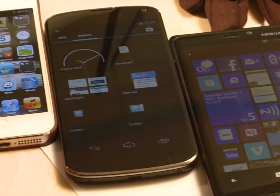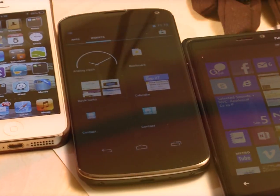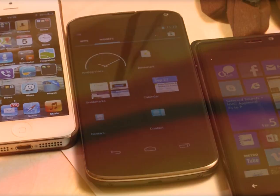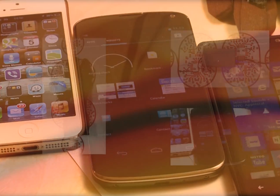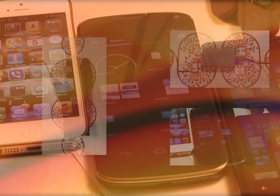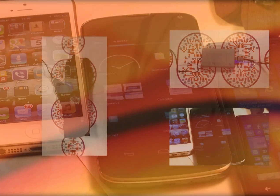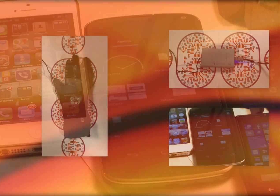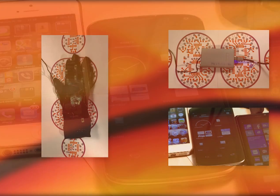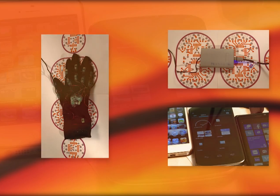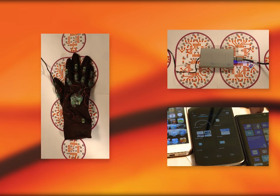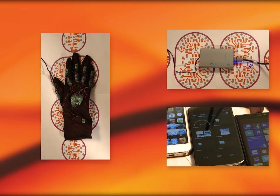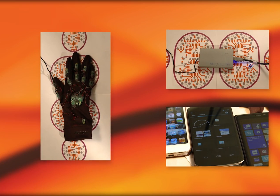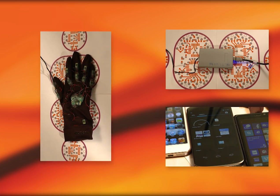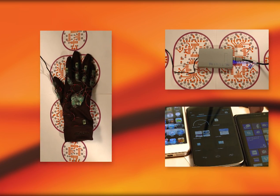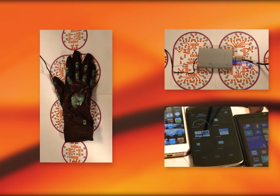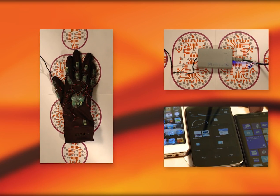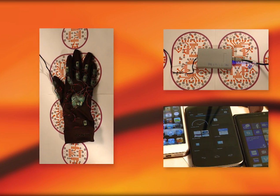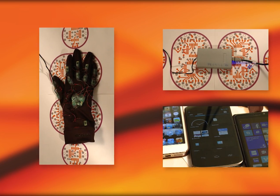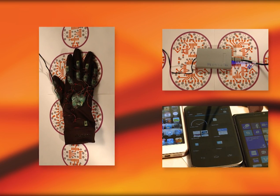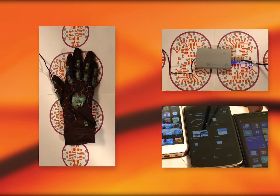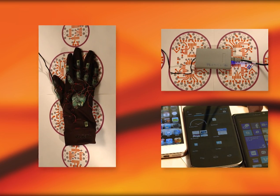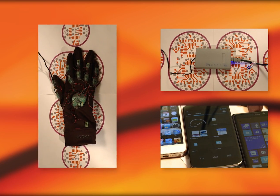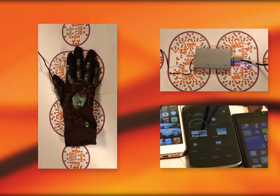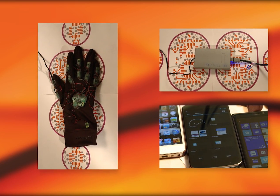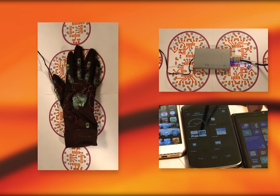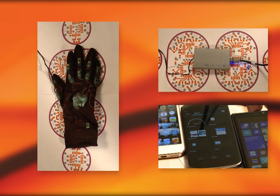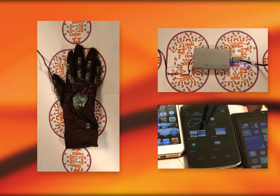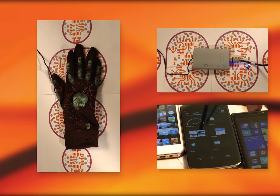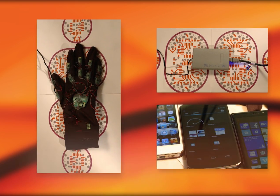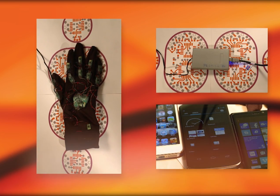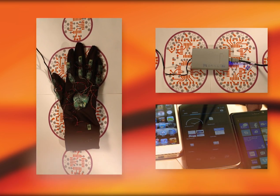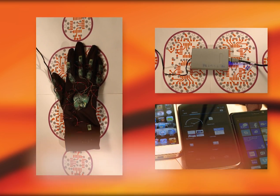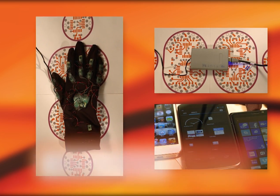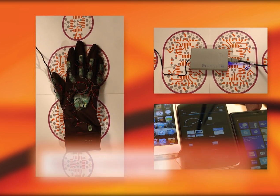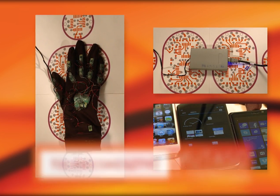Egy olyan kesztyűt készítünk, mely alkalmas a siketek által használt jelek felismerésére,